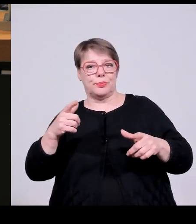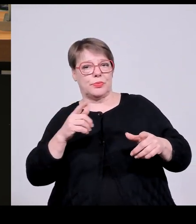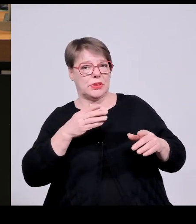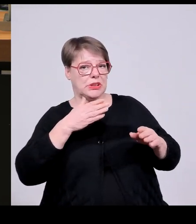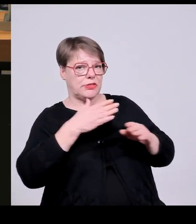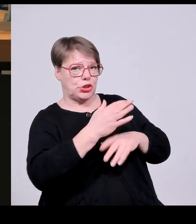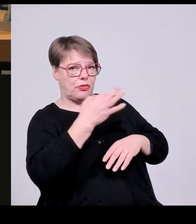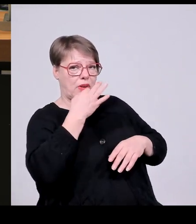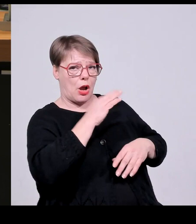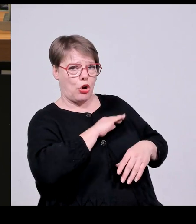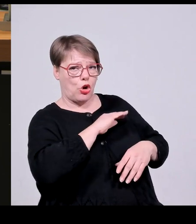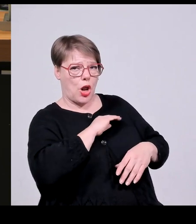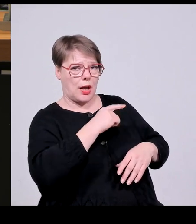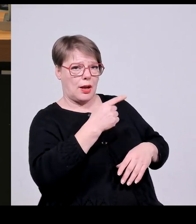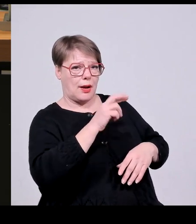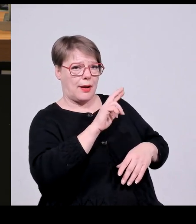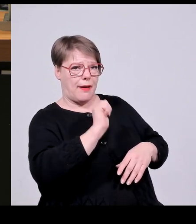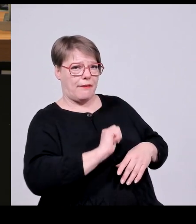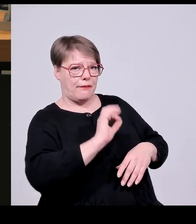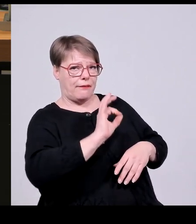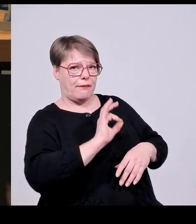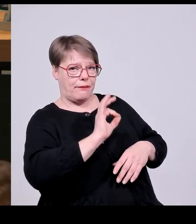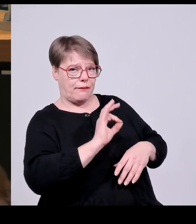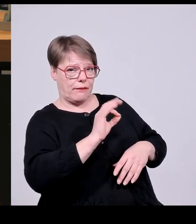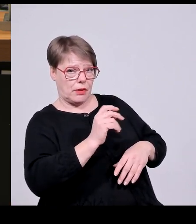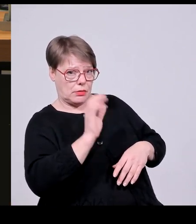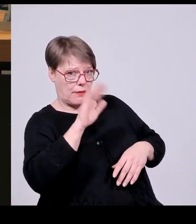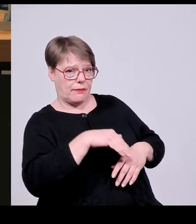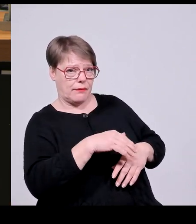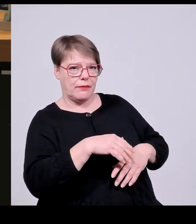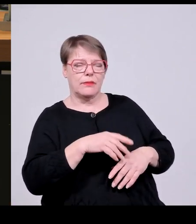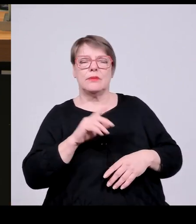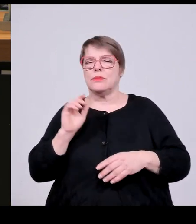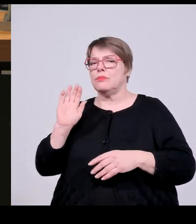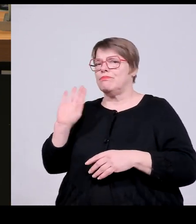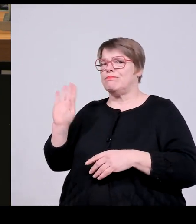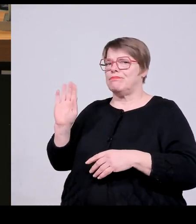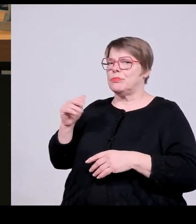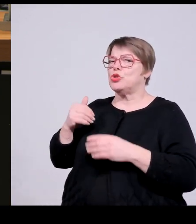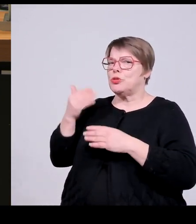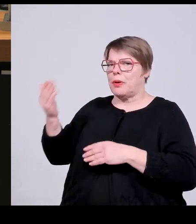Das habe ich übrigens schon 2019 gesagt, gibt tolle Texten der Rosa Luxemburg Stiftung, dazu Familie